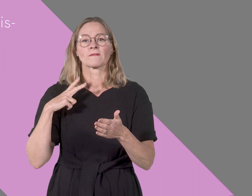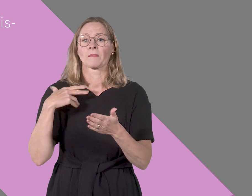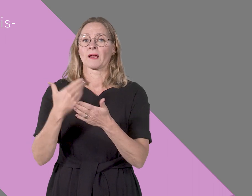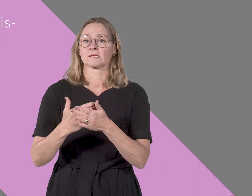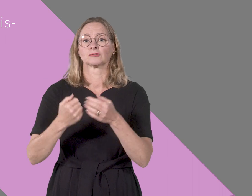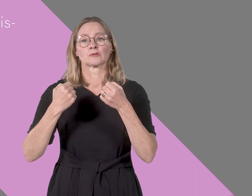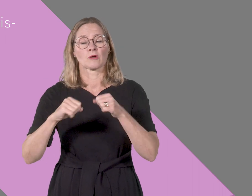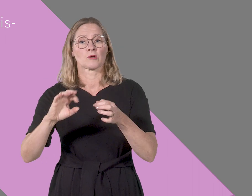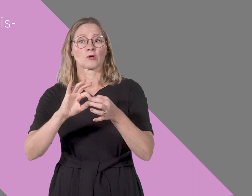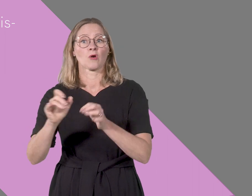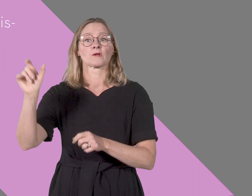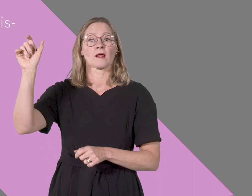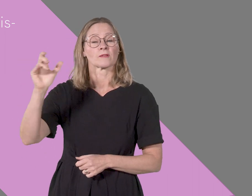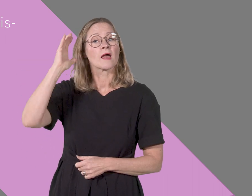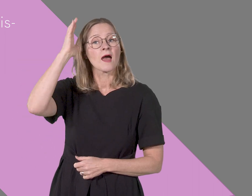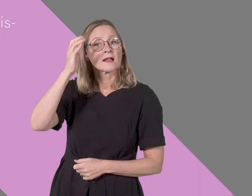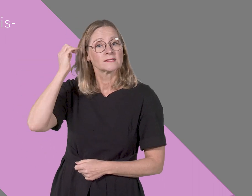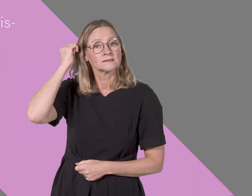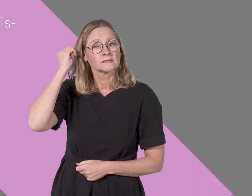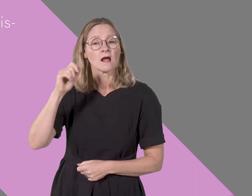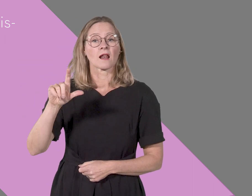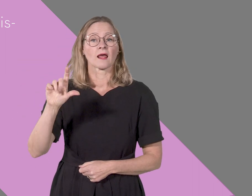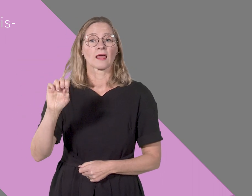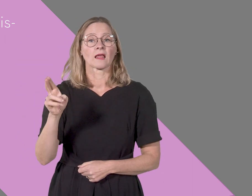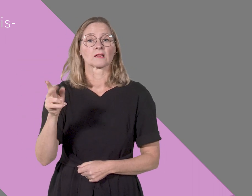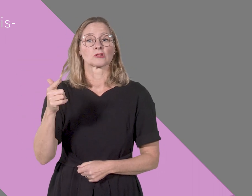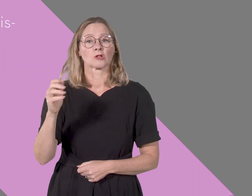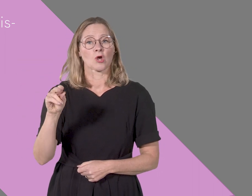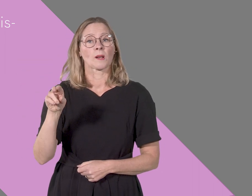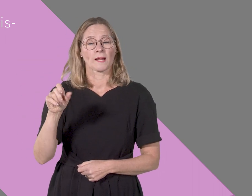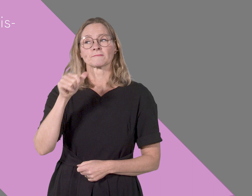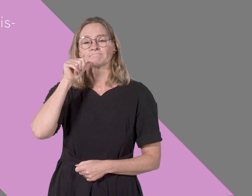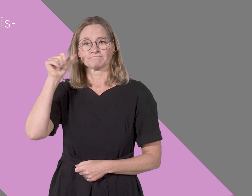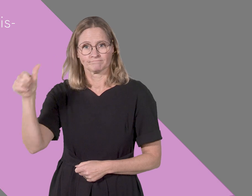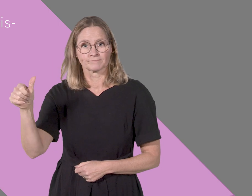vapaaehtoistoiminnan koordinaattori Aliisa Lehtoselle -